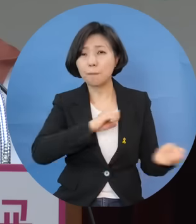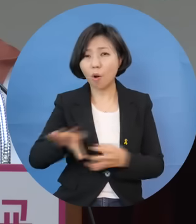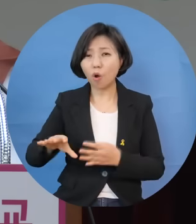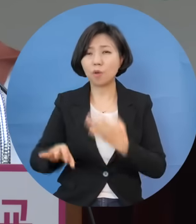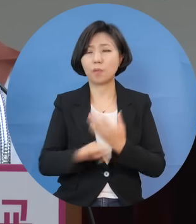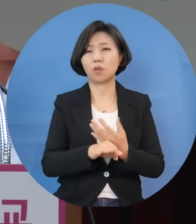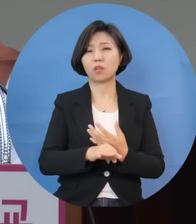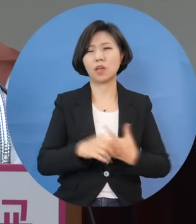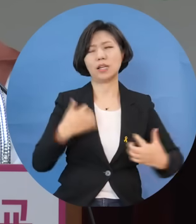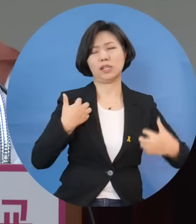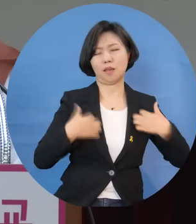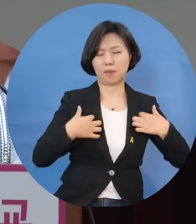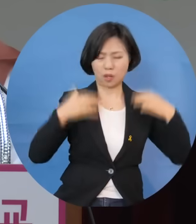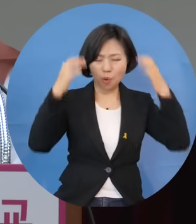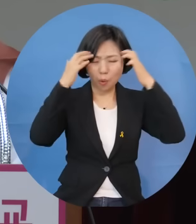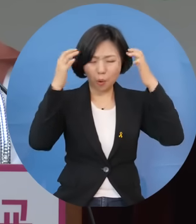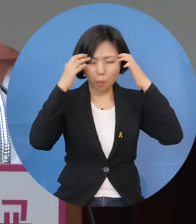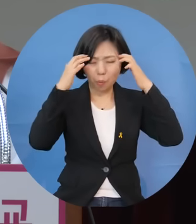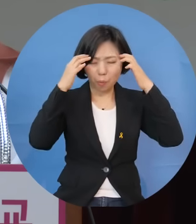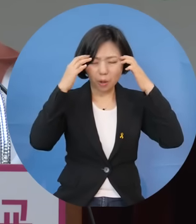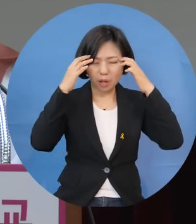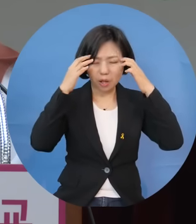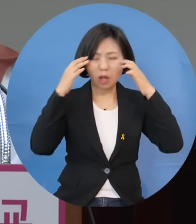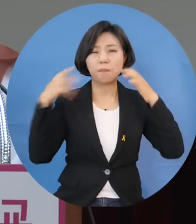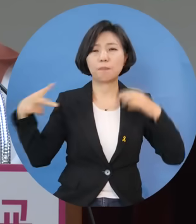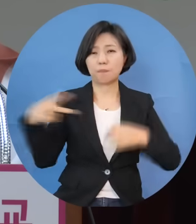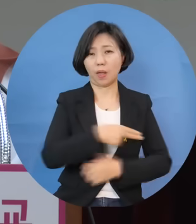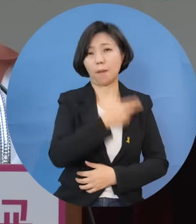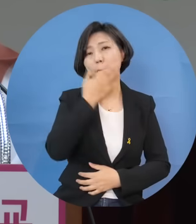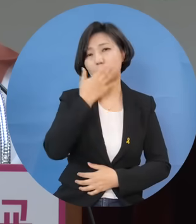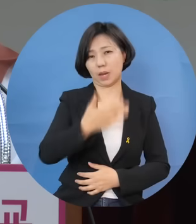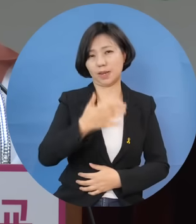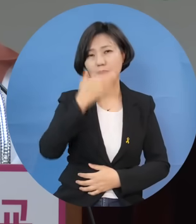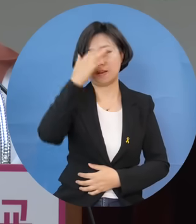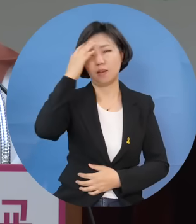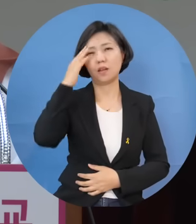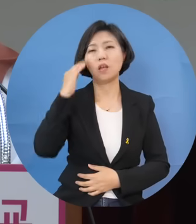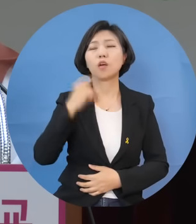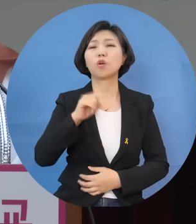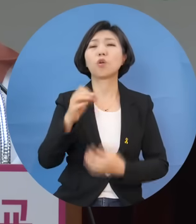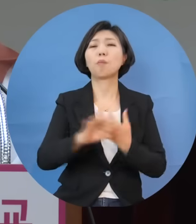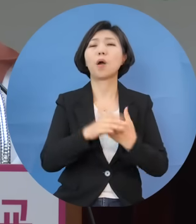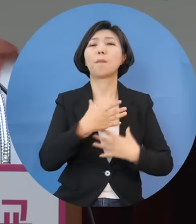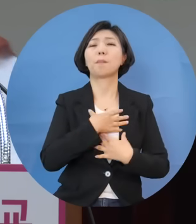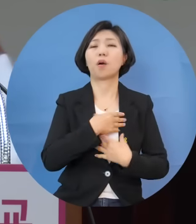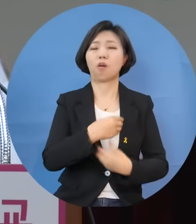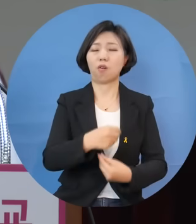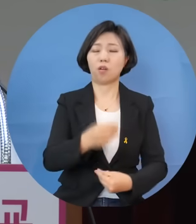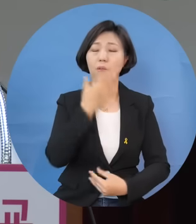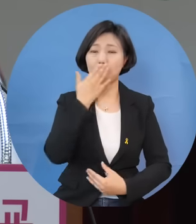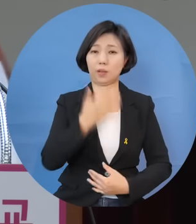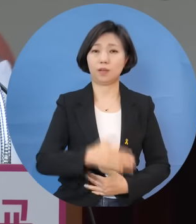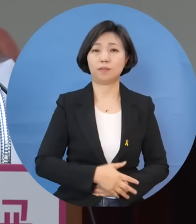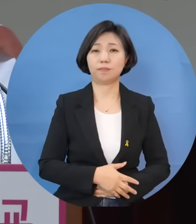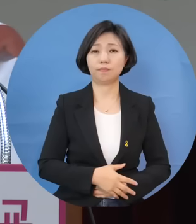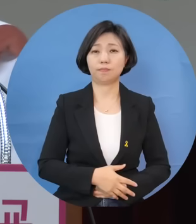이게 '편안함'이에요. 그러니까 여러분, 한 번 생각해보세요.